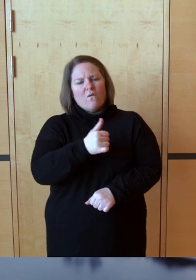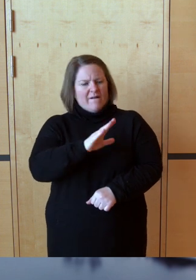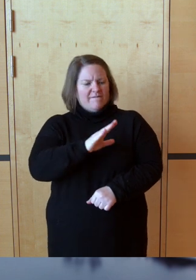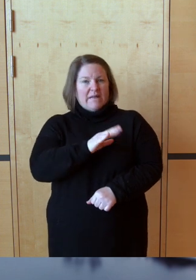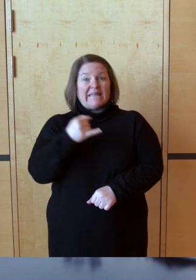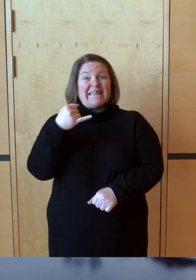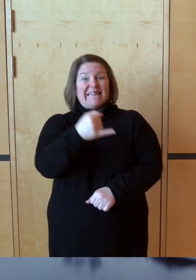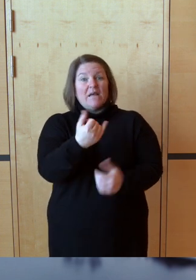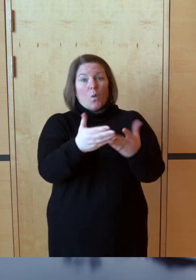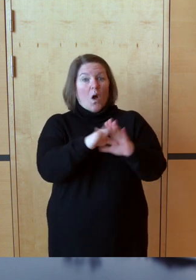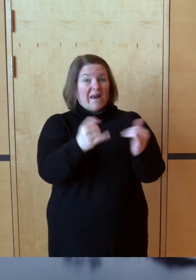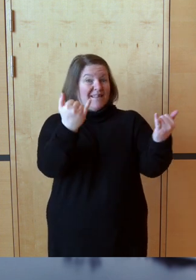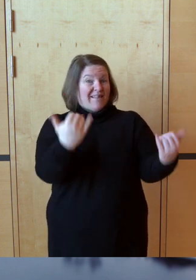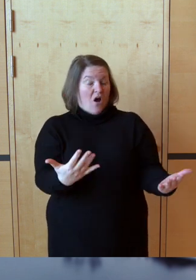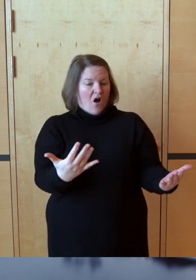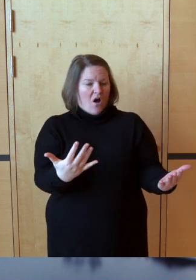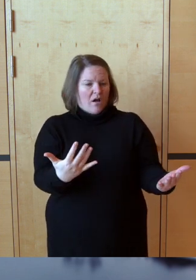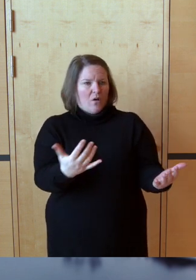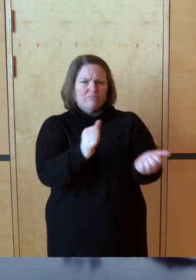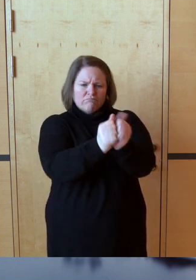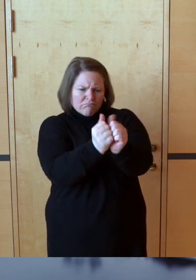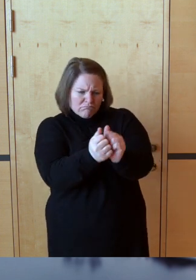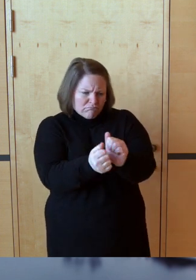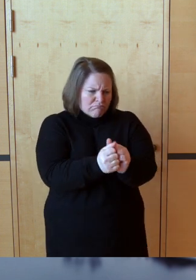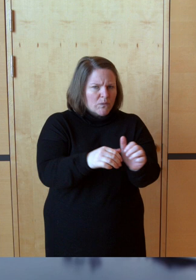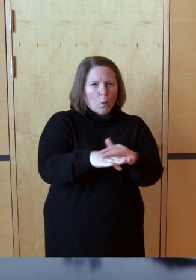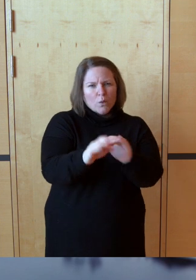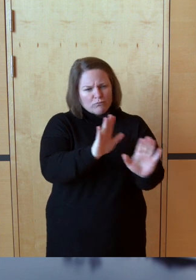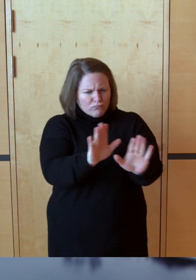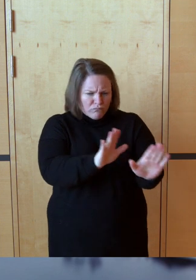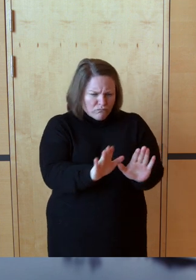Galen och helt enkelt att genomföra de nödvändiga underhållet Samtidigt så håller vi